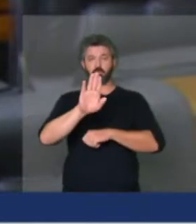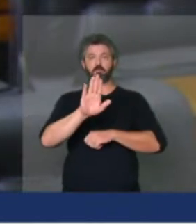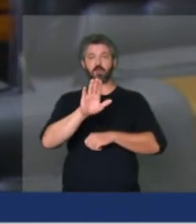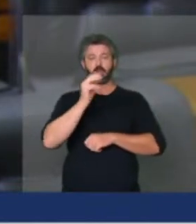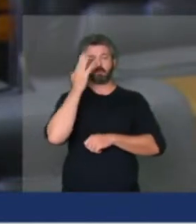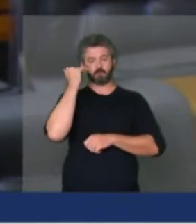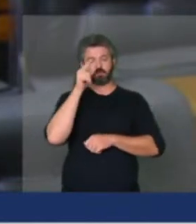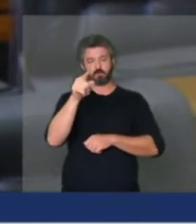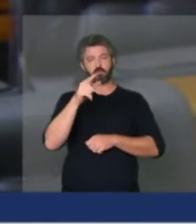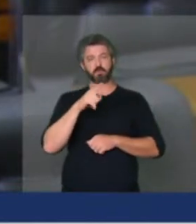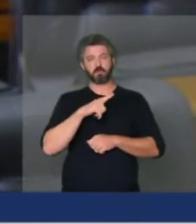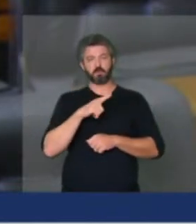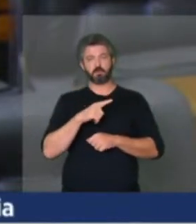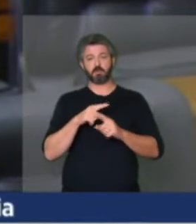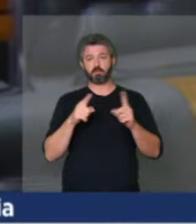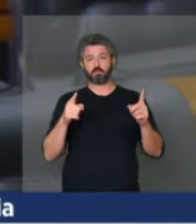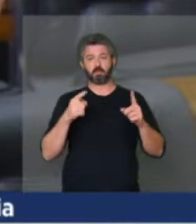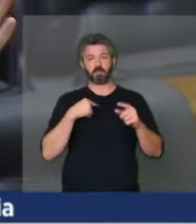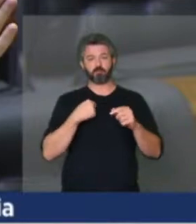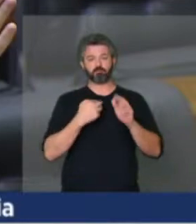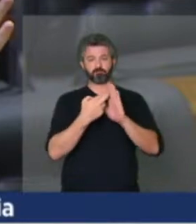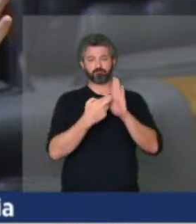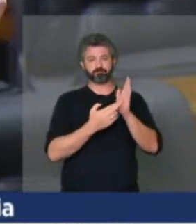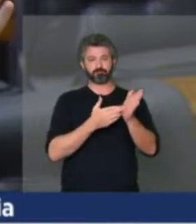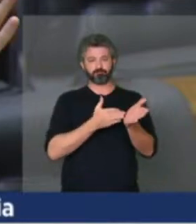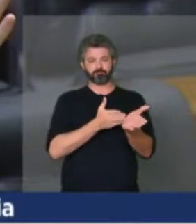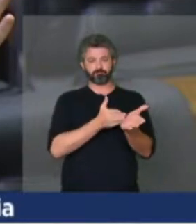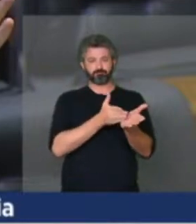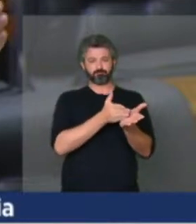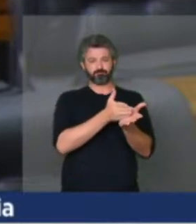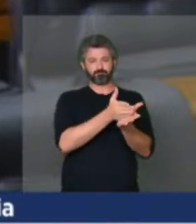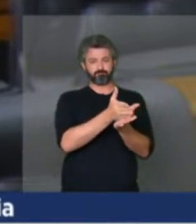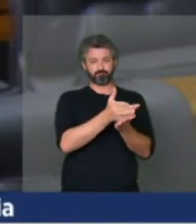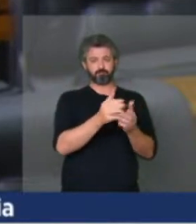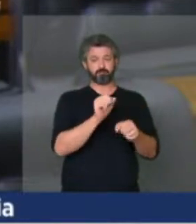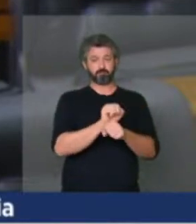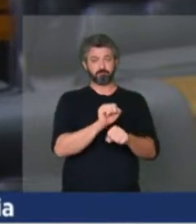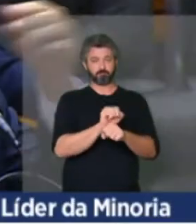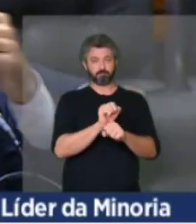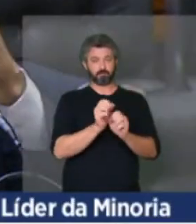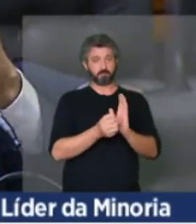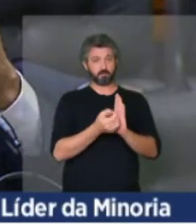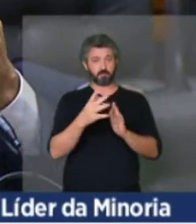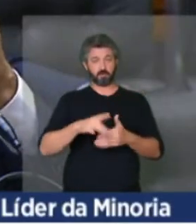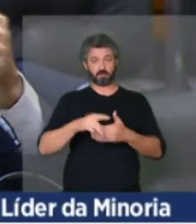ESPERANDO CHEGAR A VEZ DA MINORIA, DIVERSOS OUTROS LÍDERES JÁ USAR O TEMPO DE LÍDER, PEÇO QUE ASSIM QUE FOI ANUNCIADA A VOTAÇÃO EU